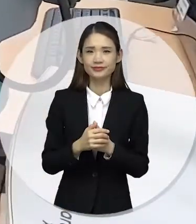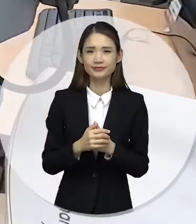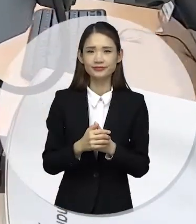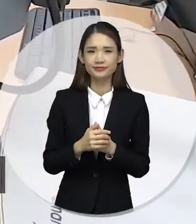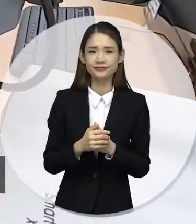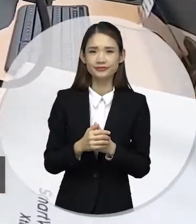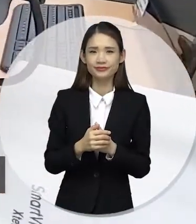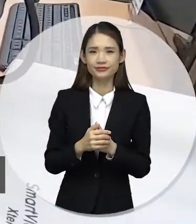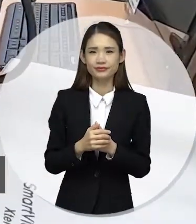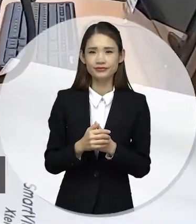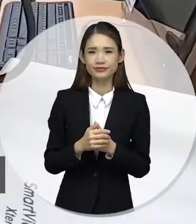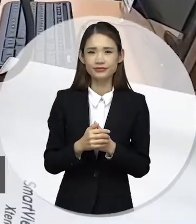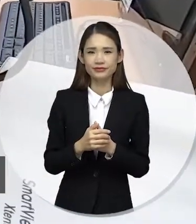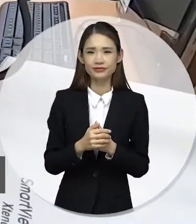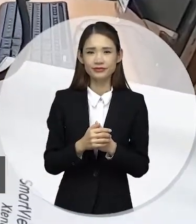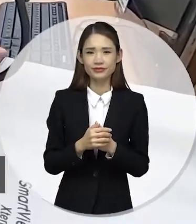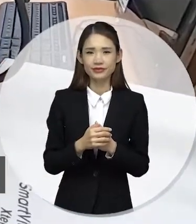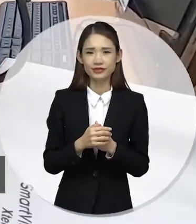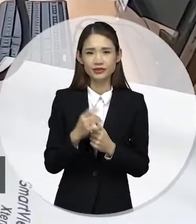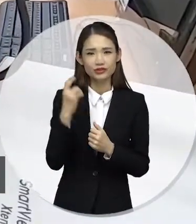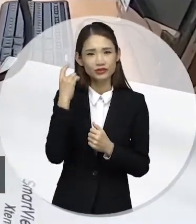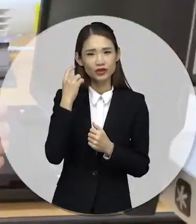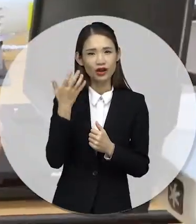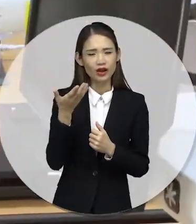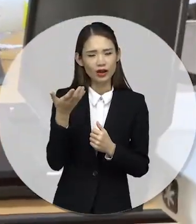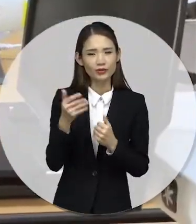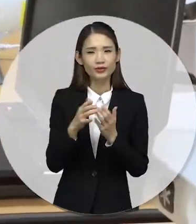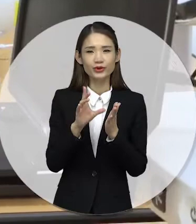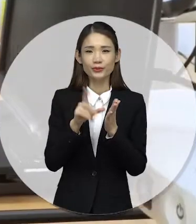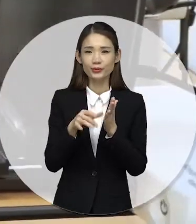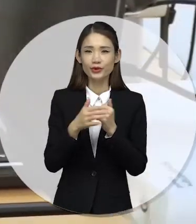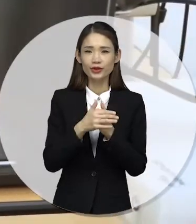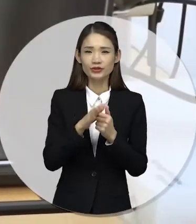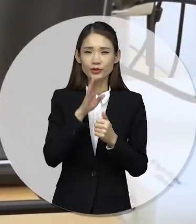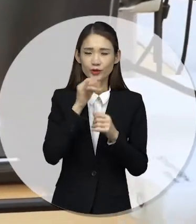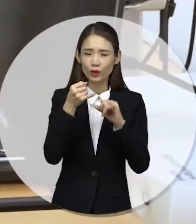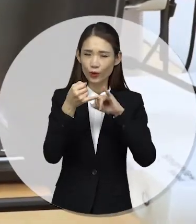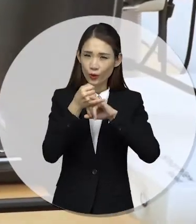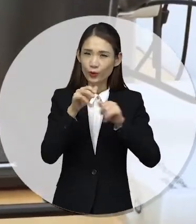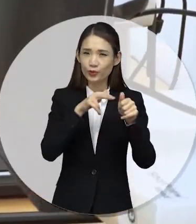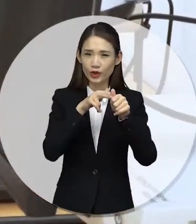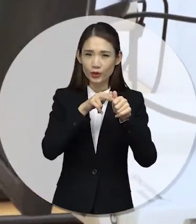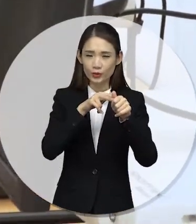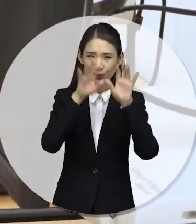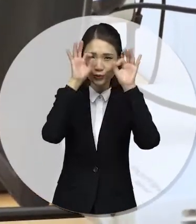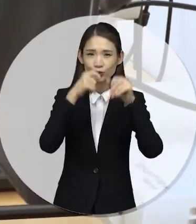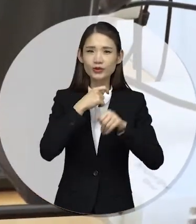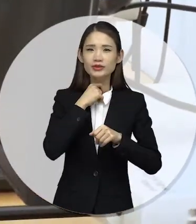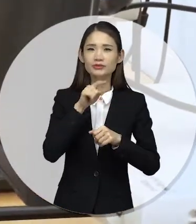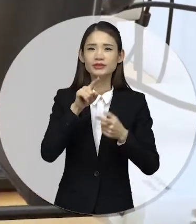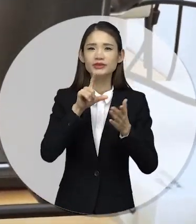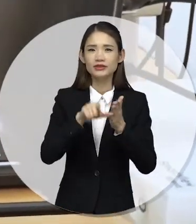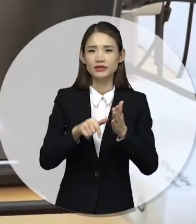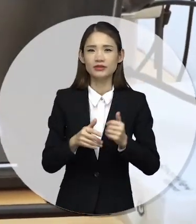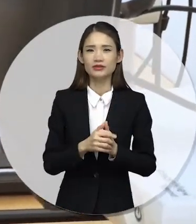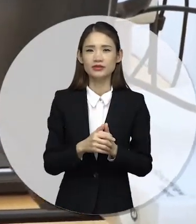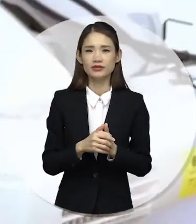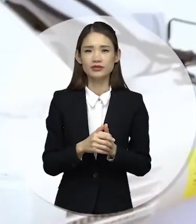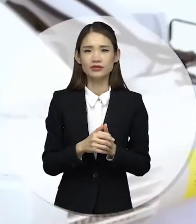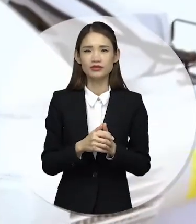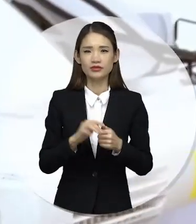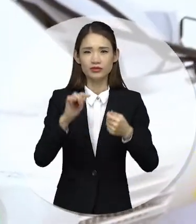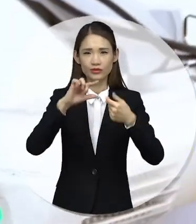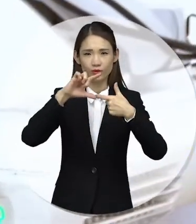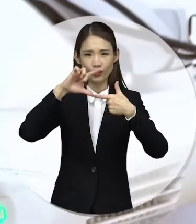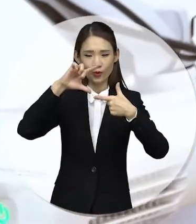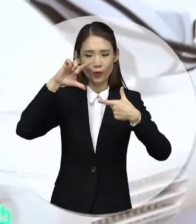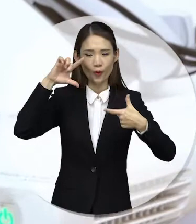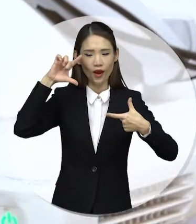이제 뭐 들어서 눈이 아플 때는 뭐 듣고 하다가 정말 필요한 정보를 보고 싶다 하면 이거를 하는 건데, 확대 배율도 조정할 수 있고.